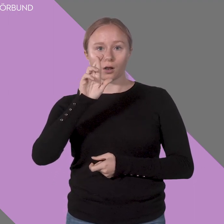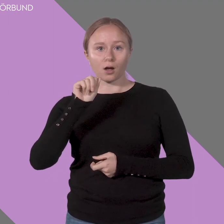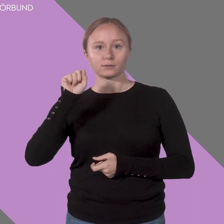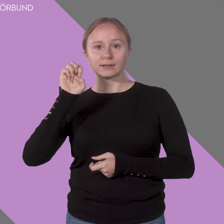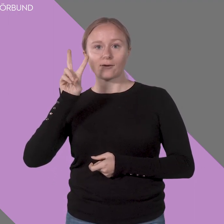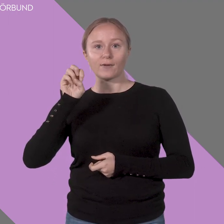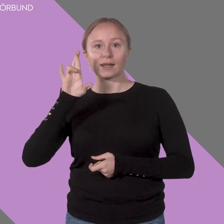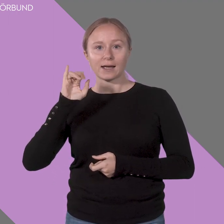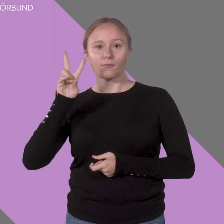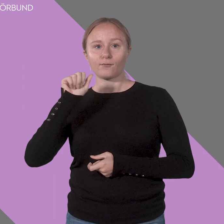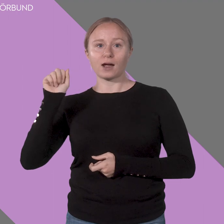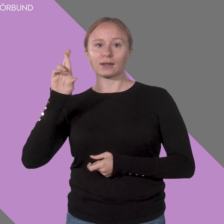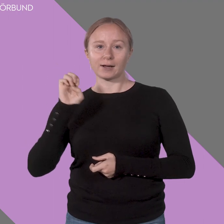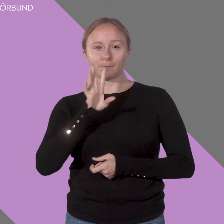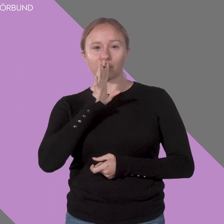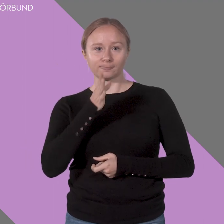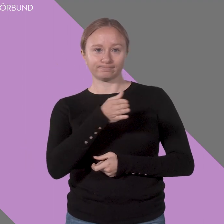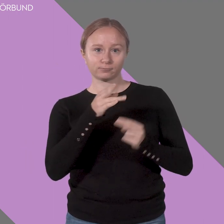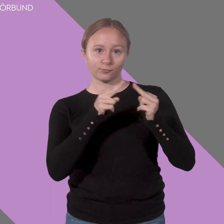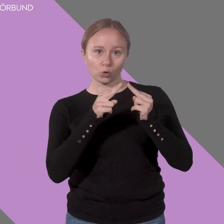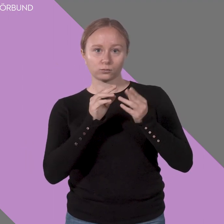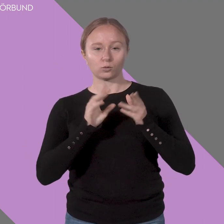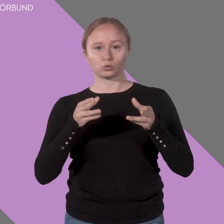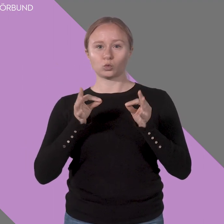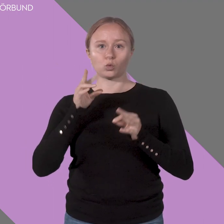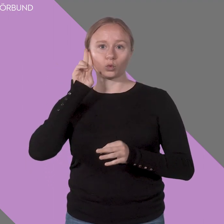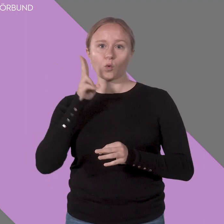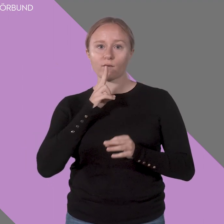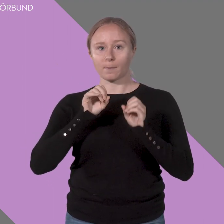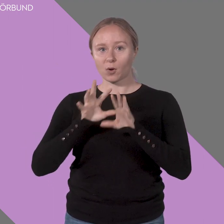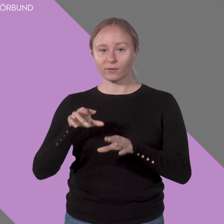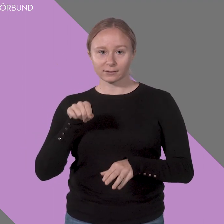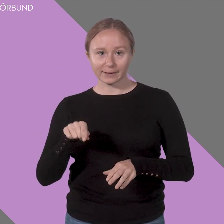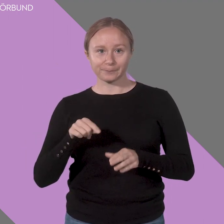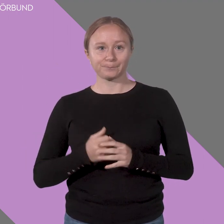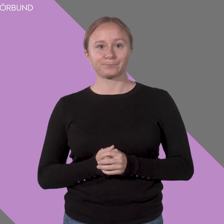Sara och Severi Väre berättar om sitt förhållande - och om hur dövheten påverkat det.